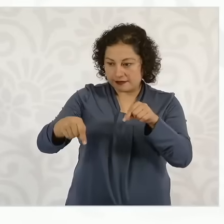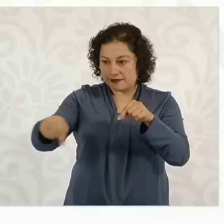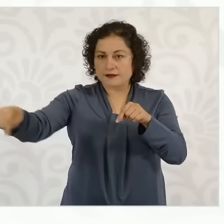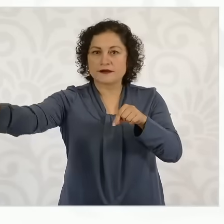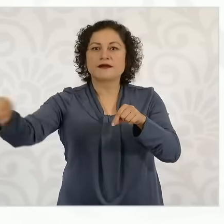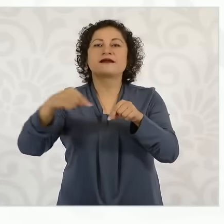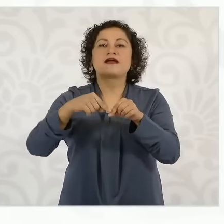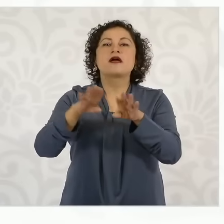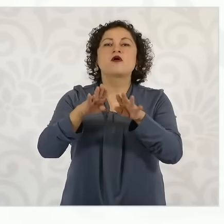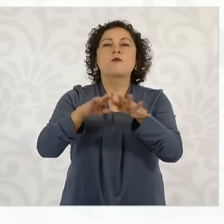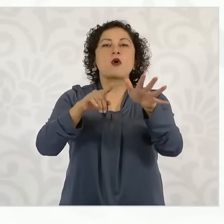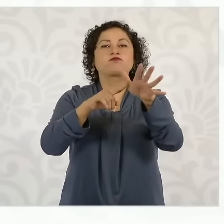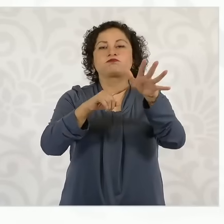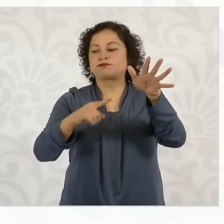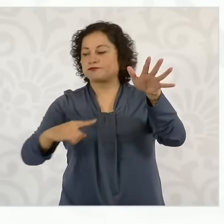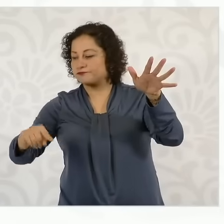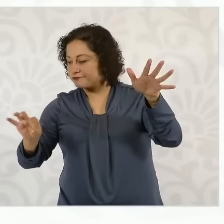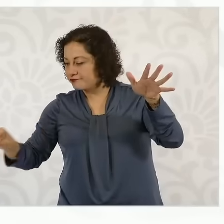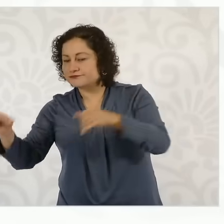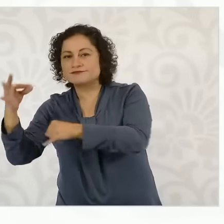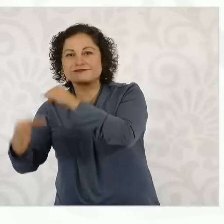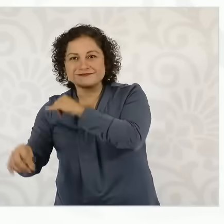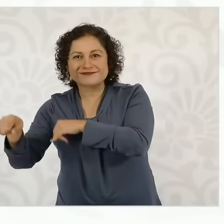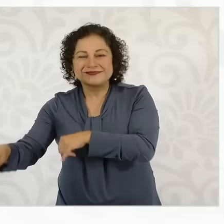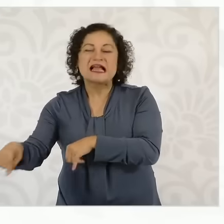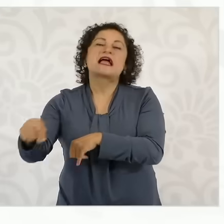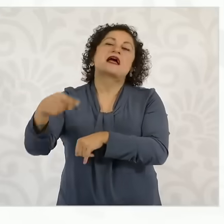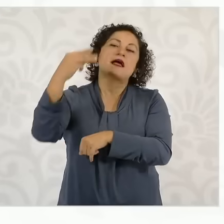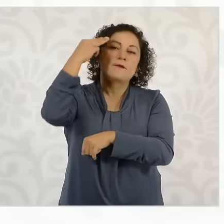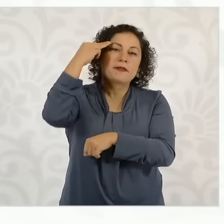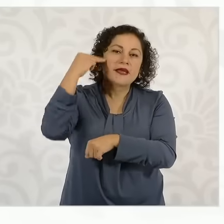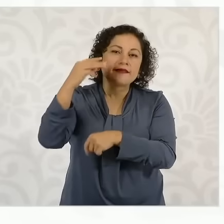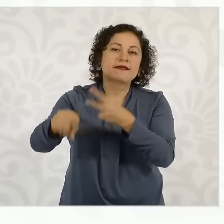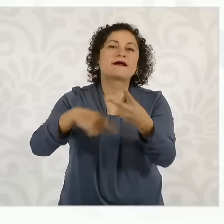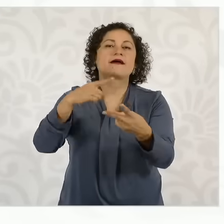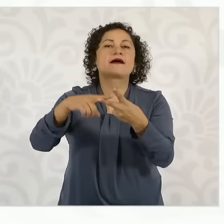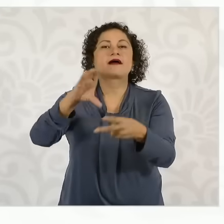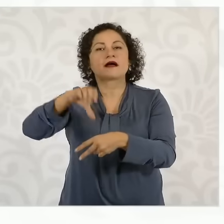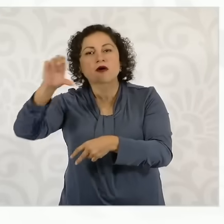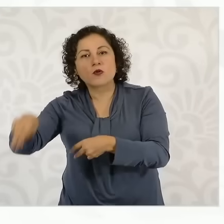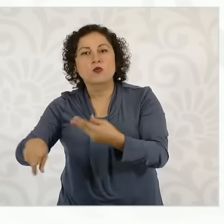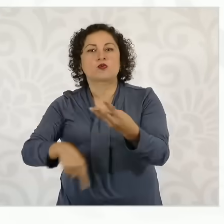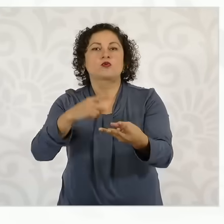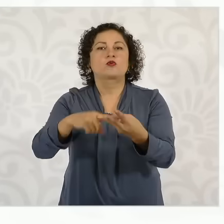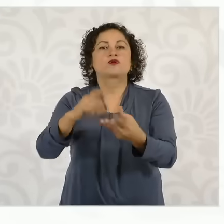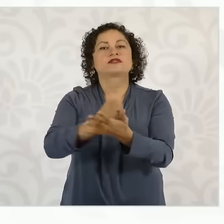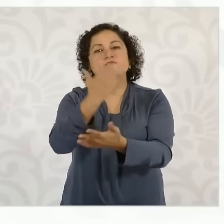y los cuatro vértices Mérida, Cancún, Cetumal y Escárcega, de esa ruta que nos permite conectar